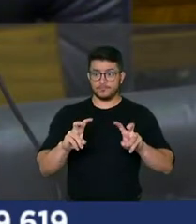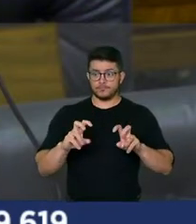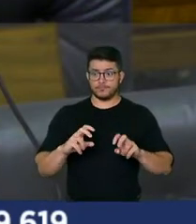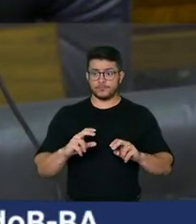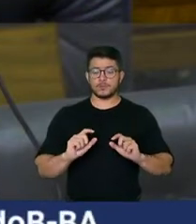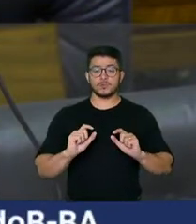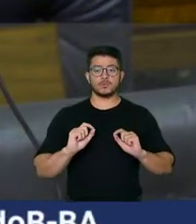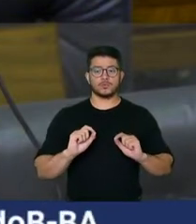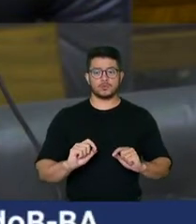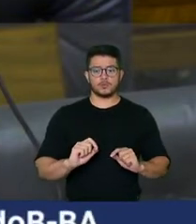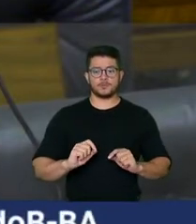MATÉRIAS, ELAS SELAM UM PROCESSO EM QUE O PARLAMENTO